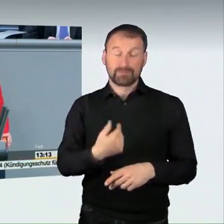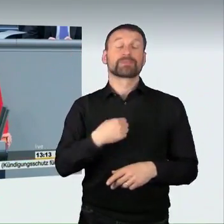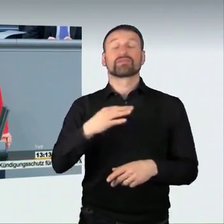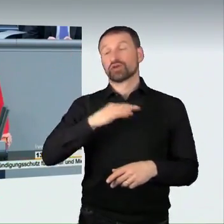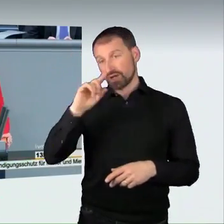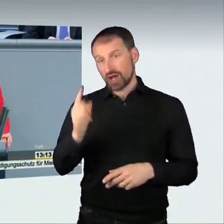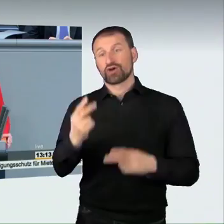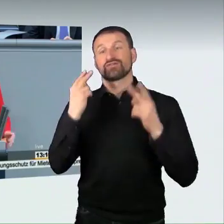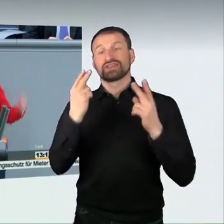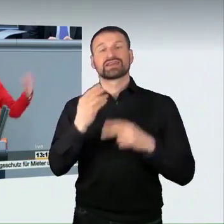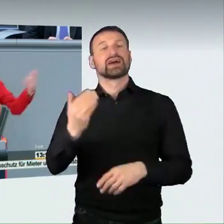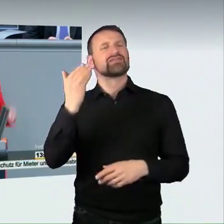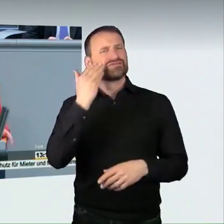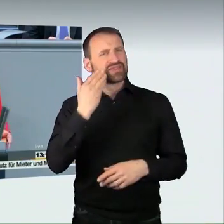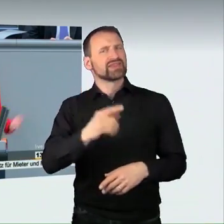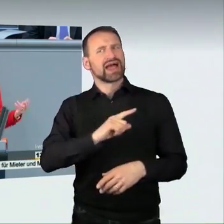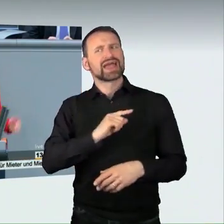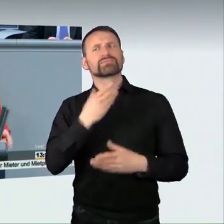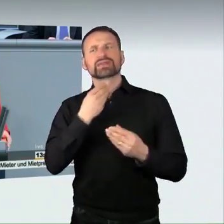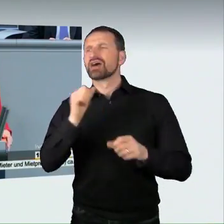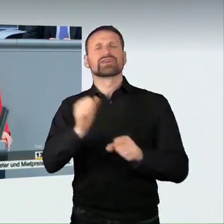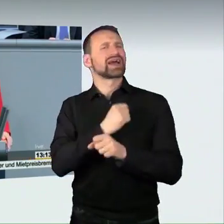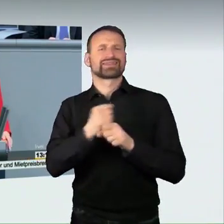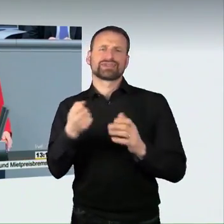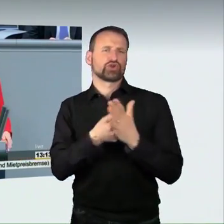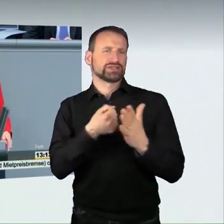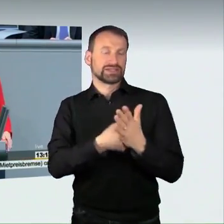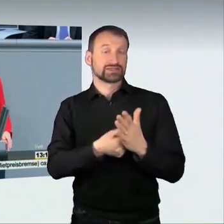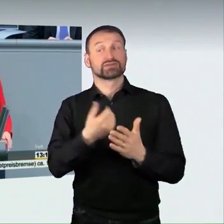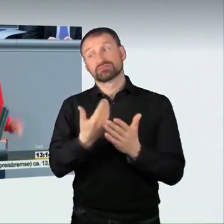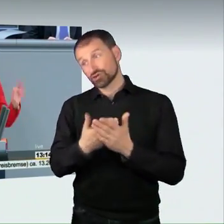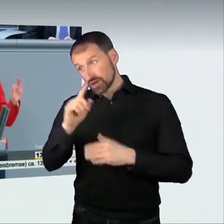wann eine Kündigung wegen Eigenbedarfs nicht durchgesetzt werden kann. Dazu zählt für mich auch die Unterbringung eines Au-Pairs.